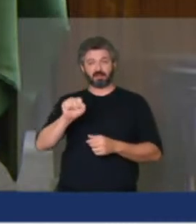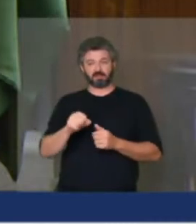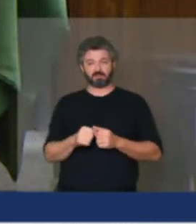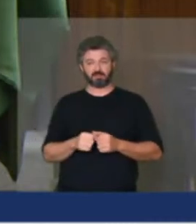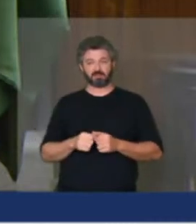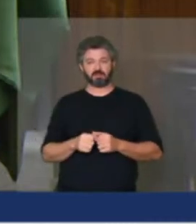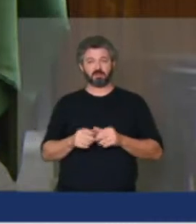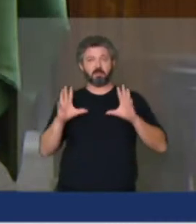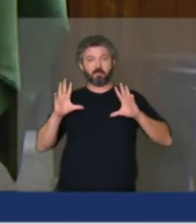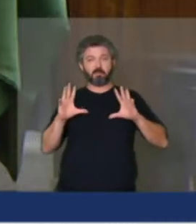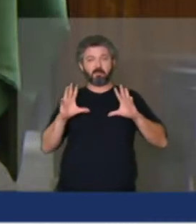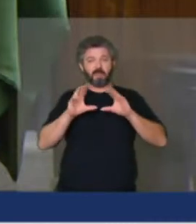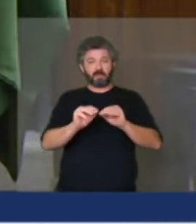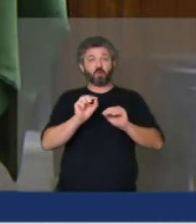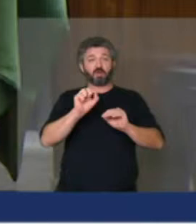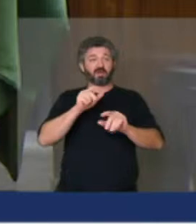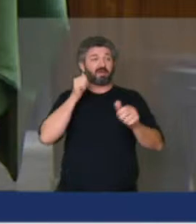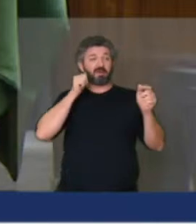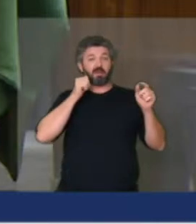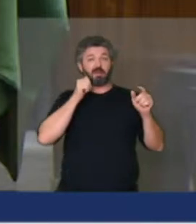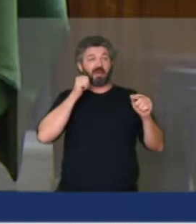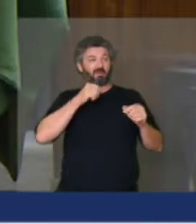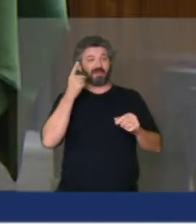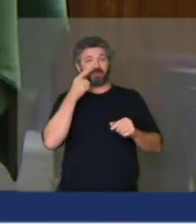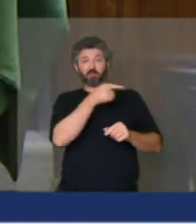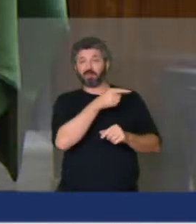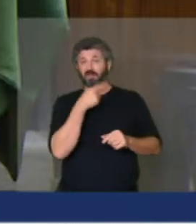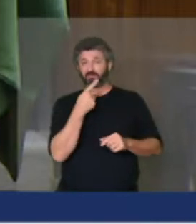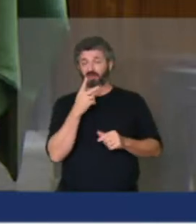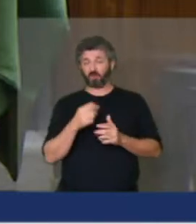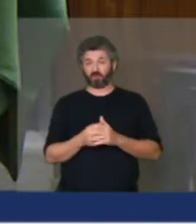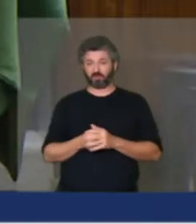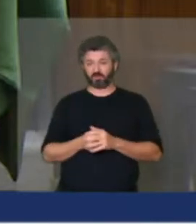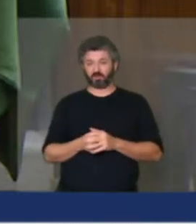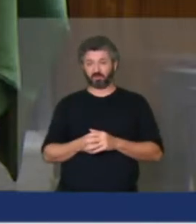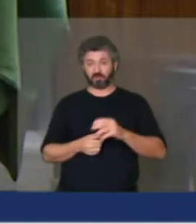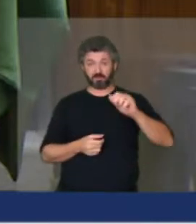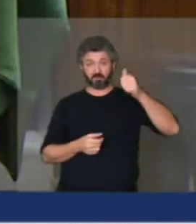DEPUTADA QUE ME ANTECEDEU. PRIMEIRO... ELE FAZ A DEFESA NO PROJETO QUE FALA DO IMPOSTO